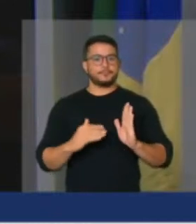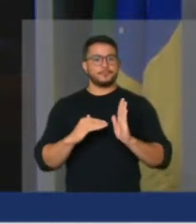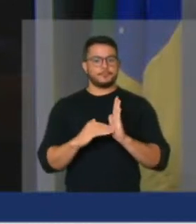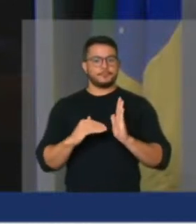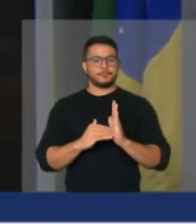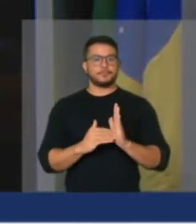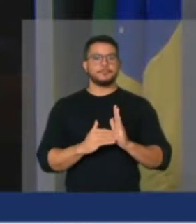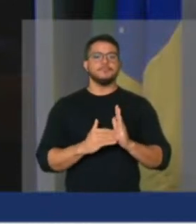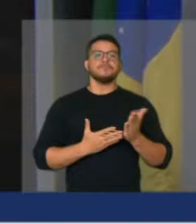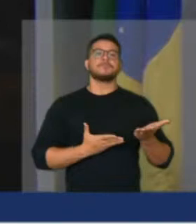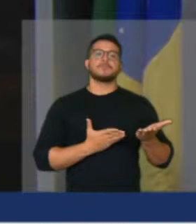DOIS TURNOS, APROVADO AQUI NO... EM PRIMEIRO TURNO AINDA